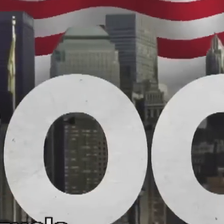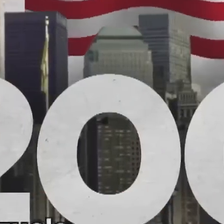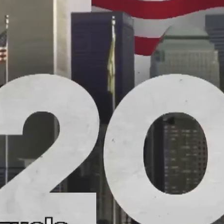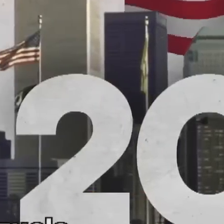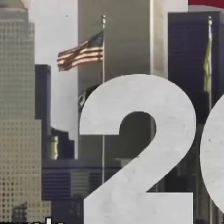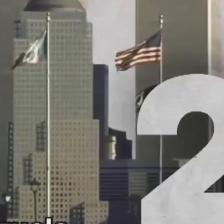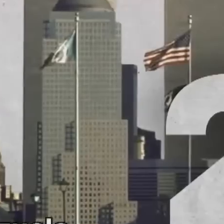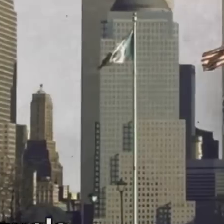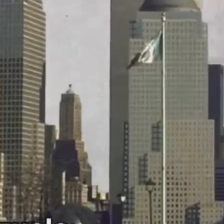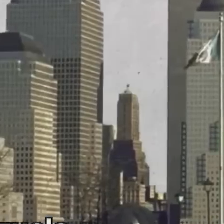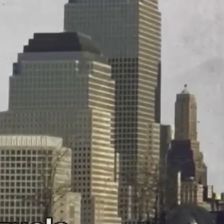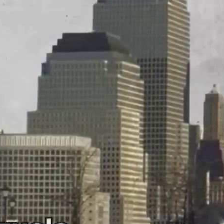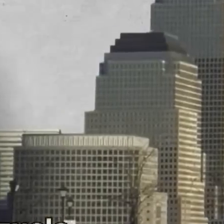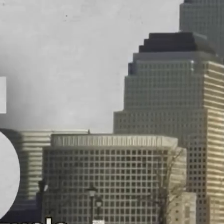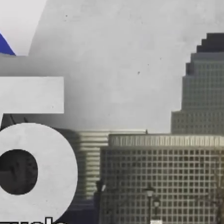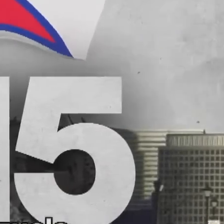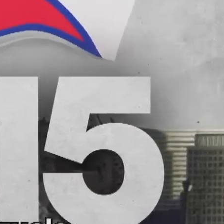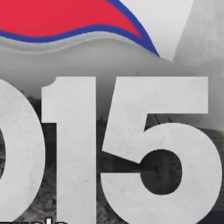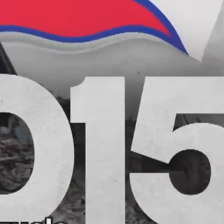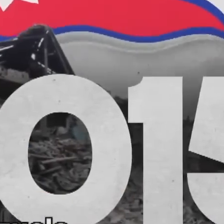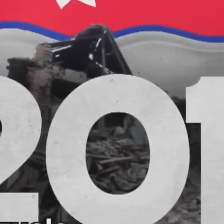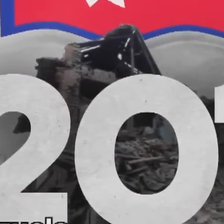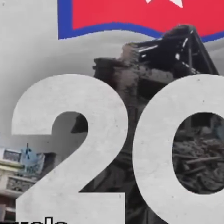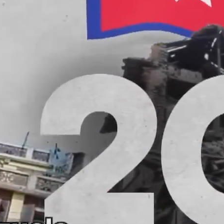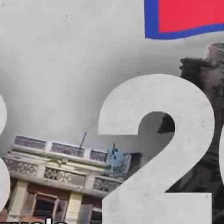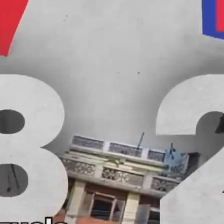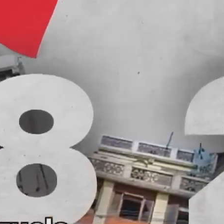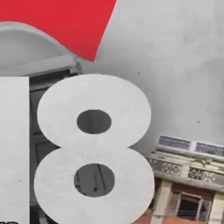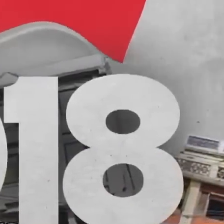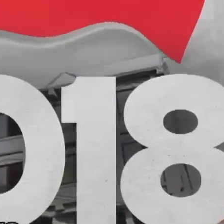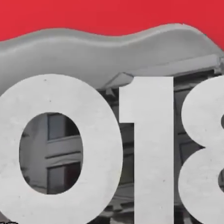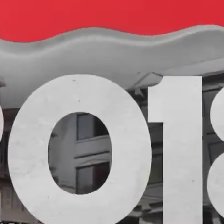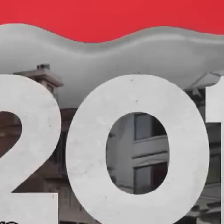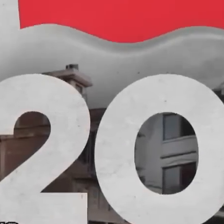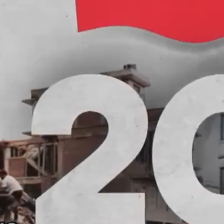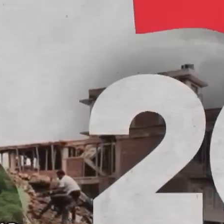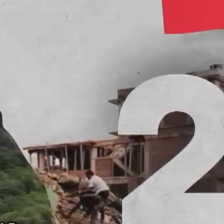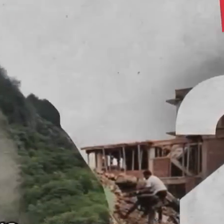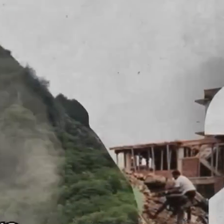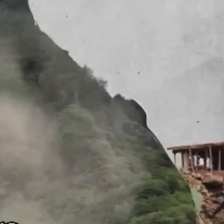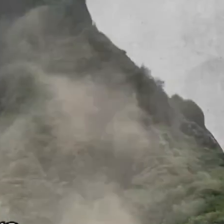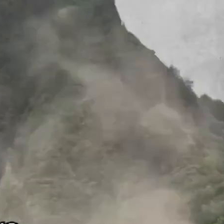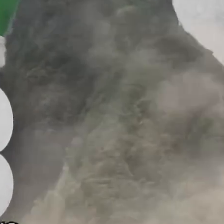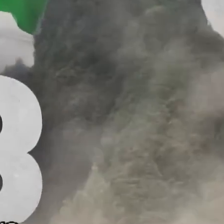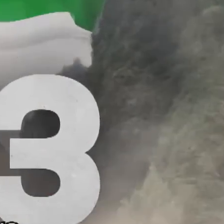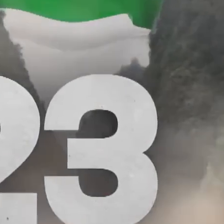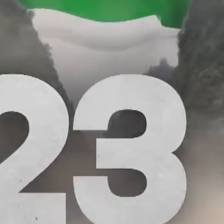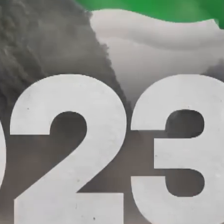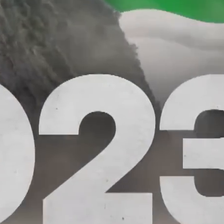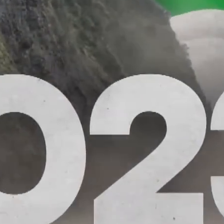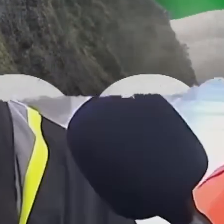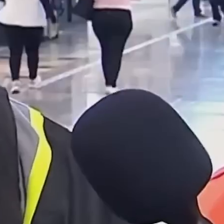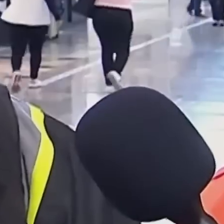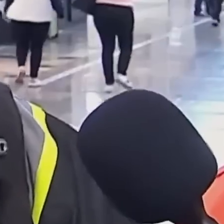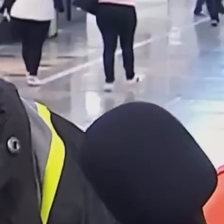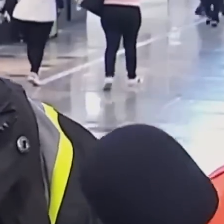los terremotos en nepal en Venezuela como los es slaves en Brasil etcétera siempre topos Azteca